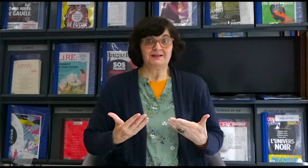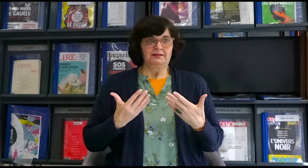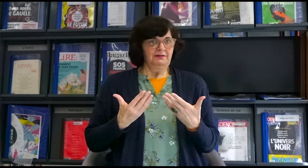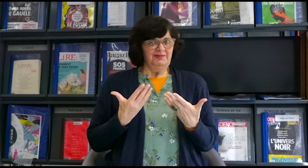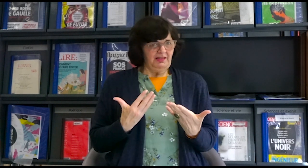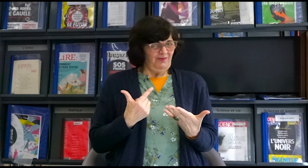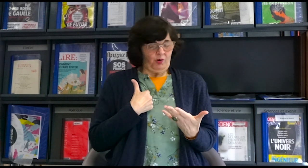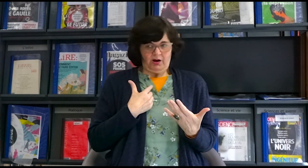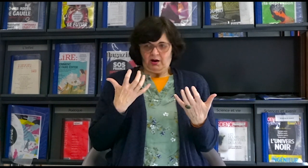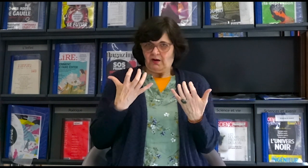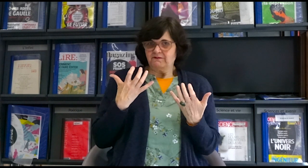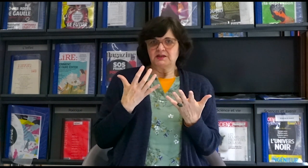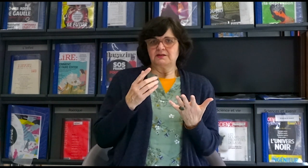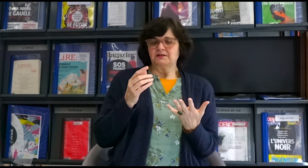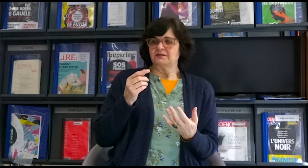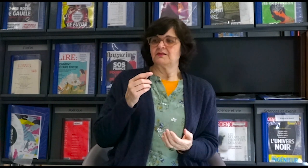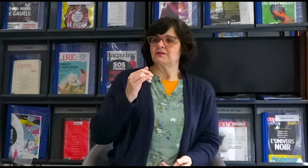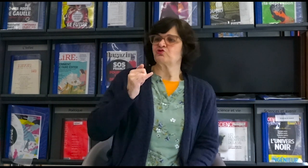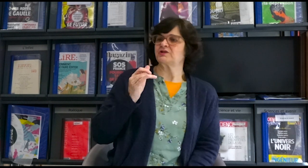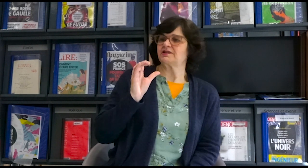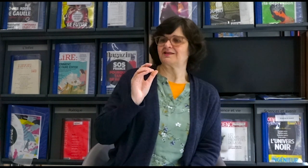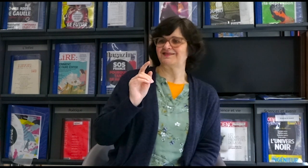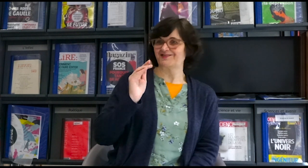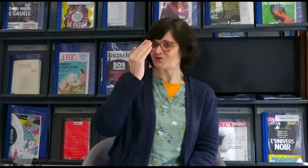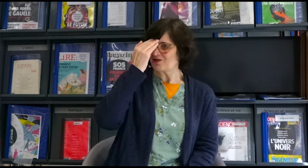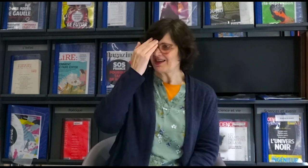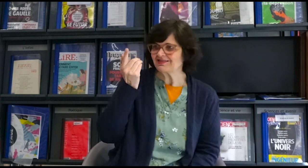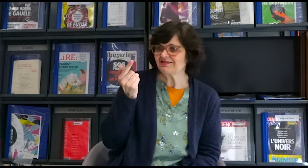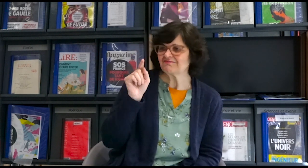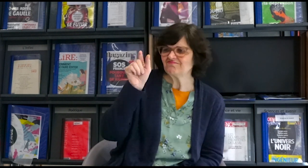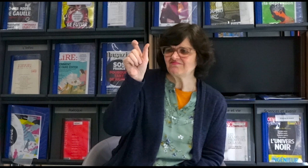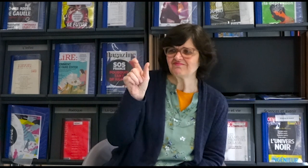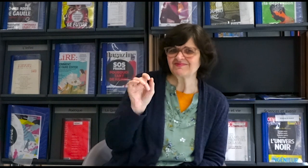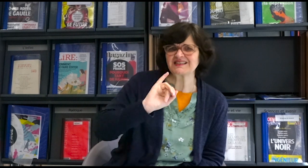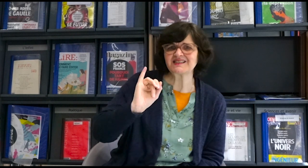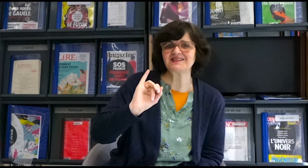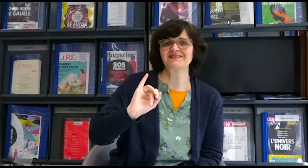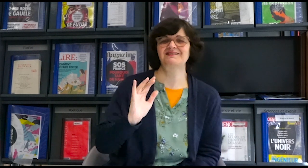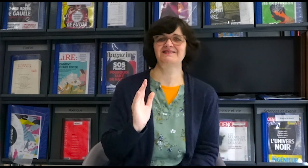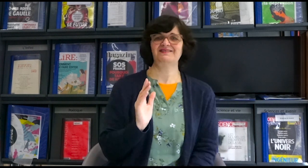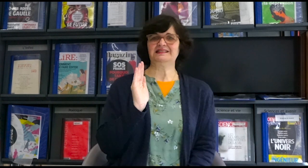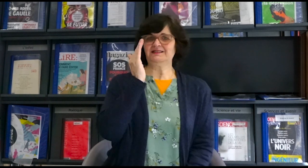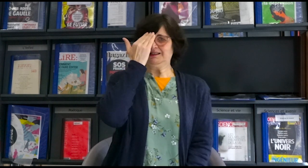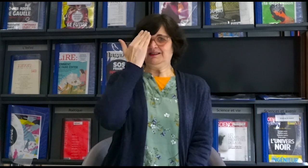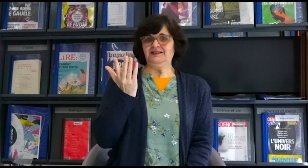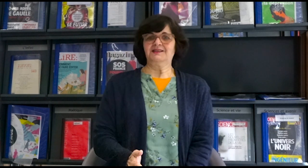Maintenant, j’ai envie de mieux connaître James Castle !